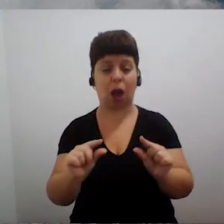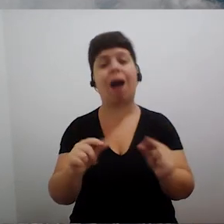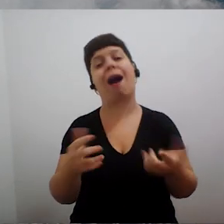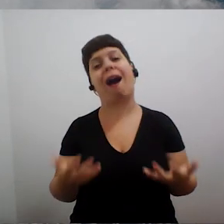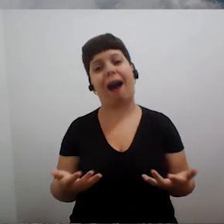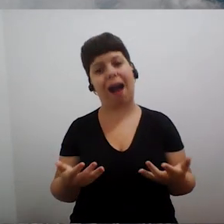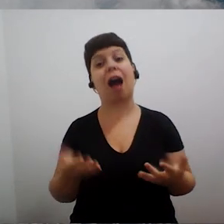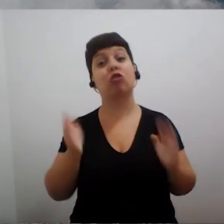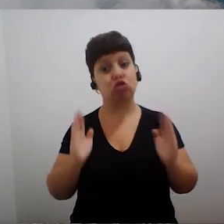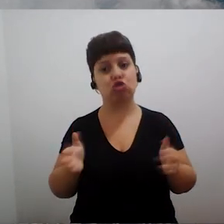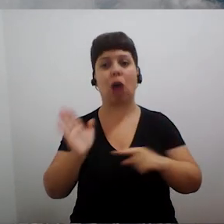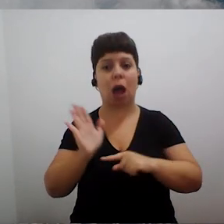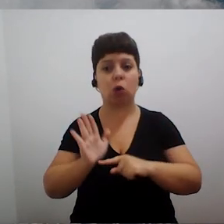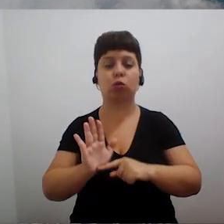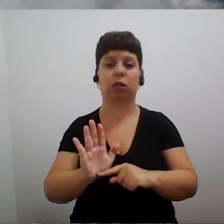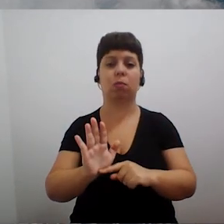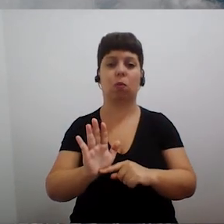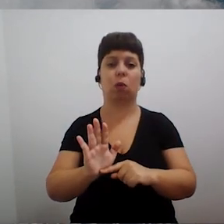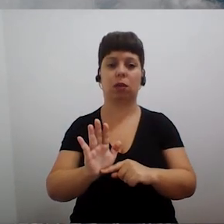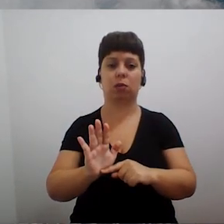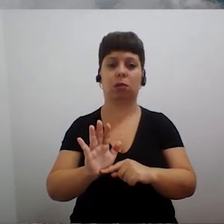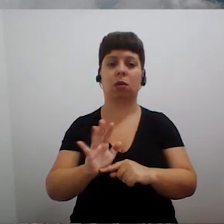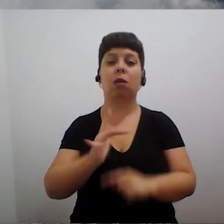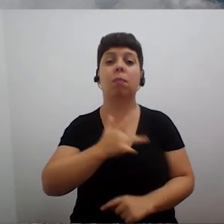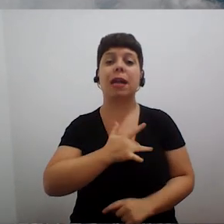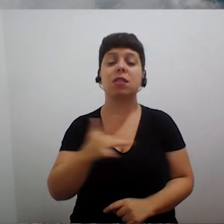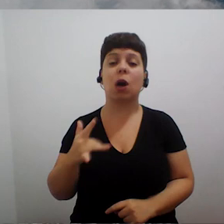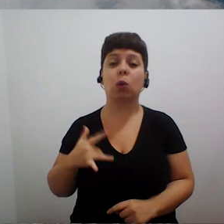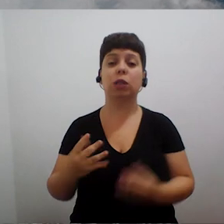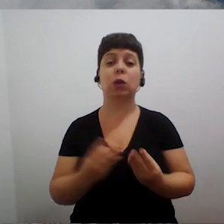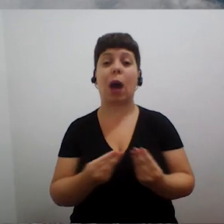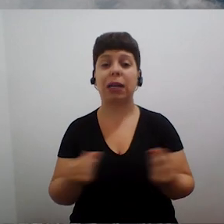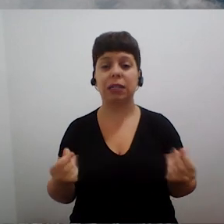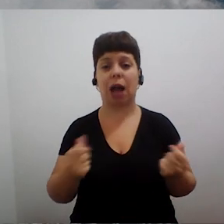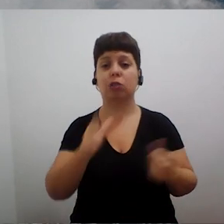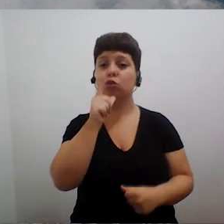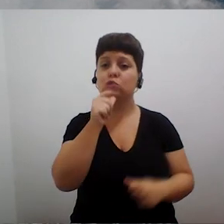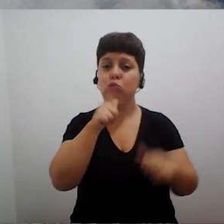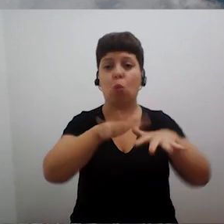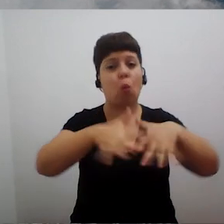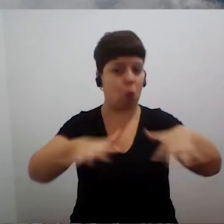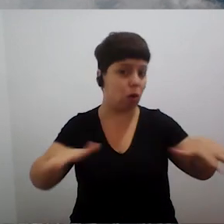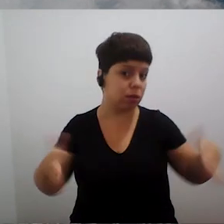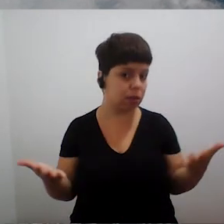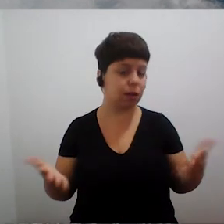nós estamos contribuindo indiretamente para a saúde e a qualidade dos nossos oceanos.